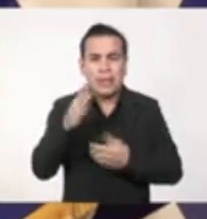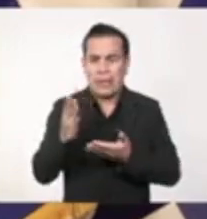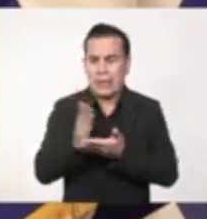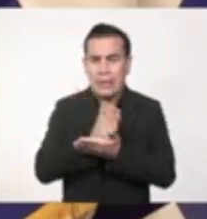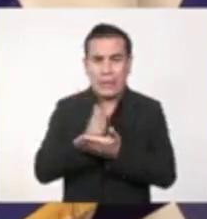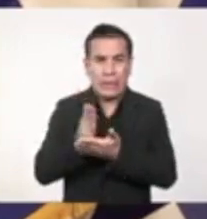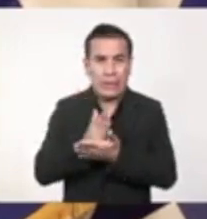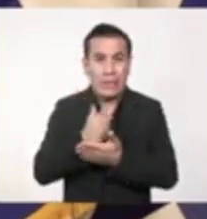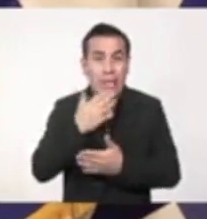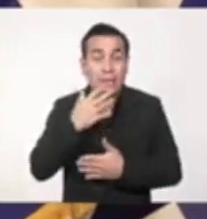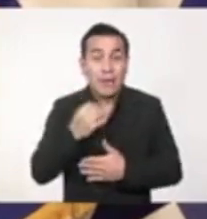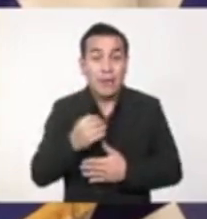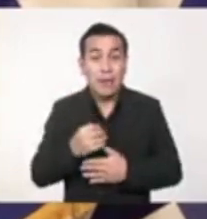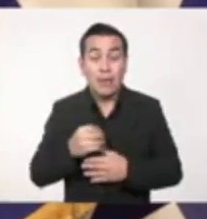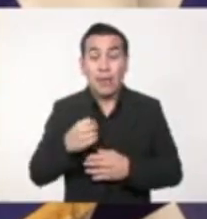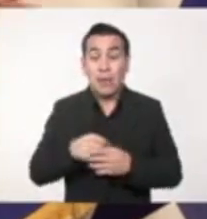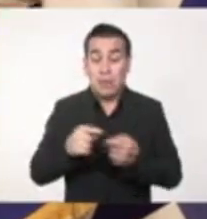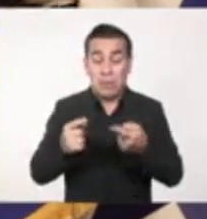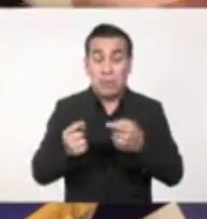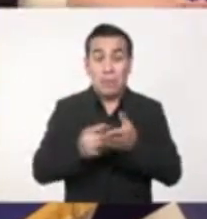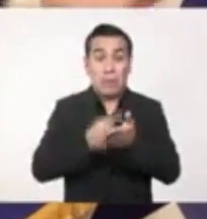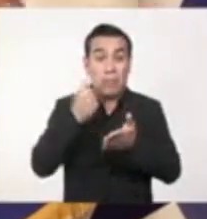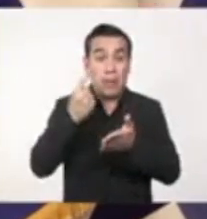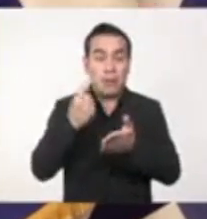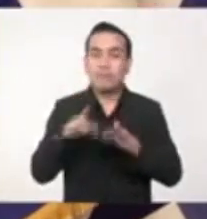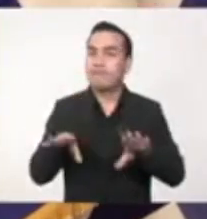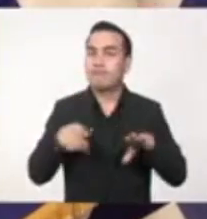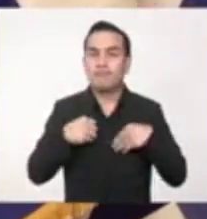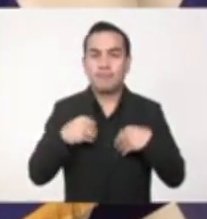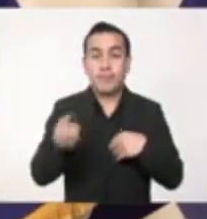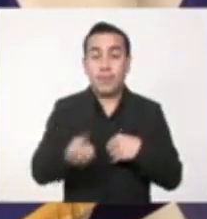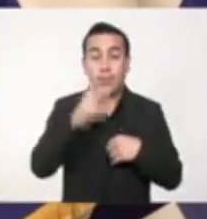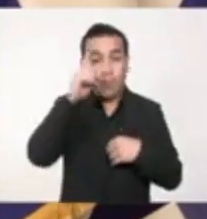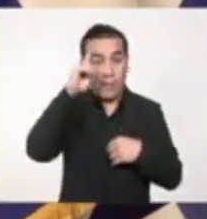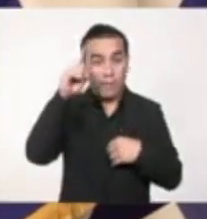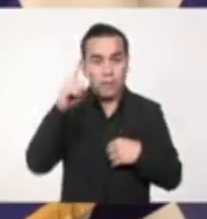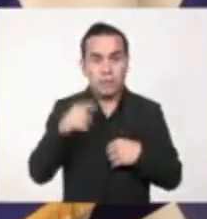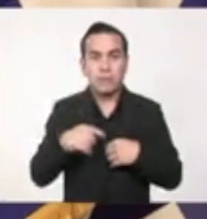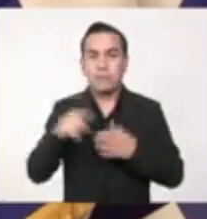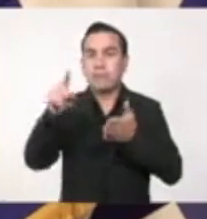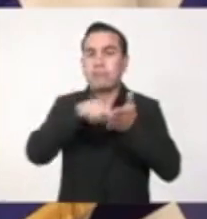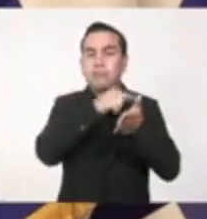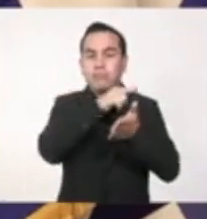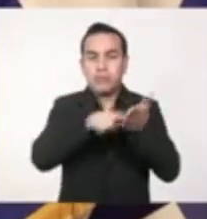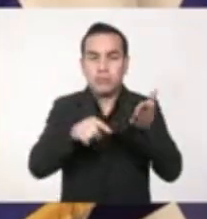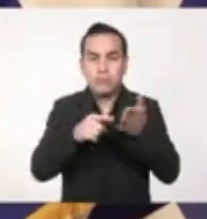I didn't get canceled, they didn't register our game. they canceled the game in which I signed up last